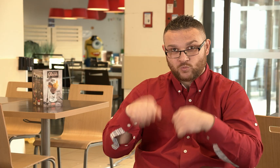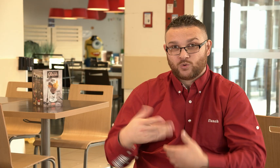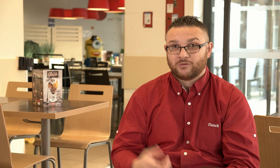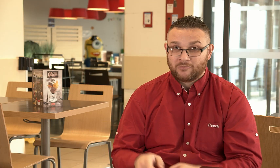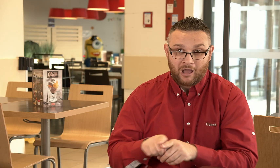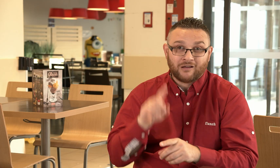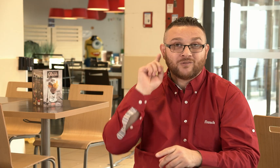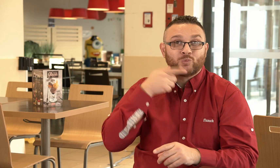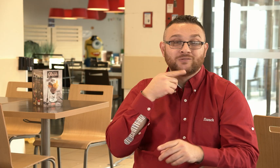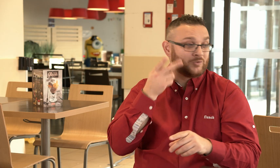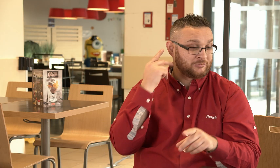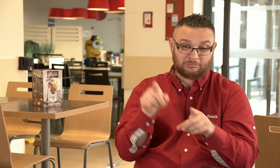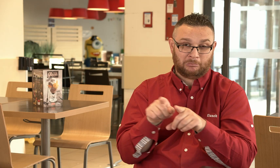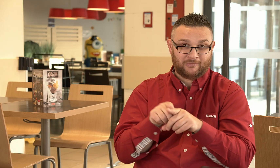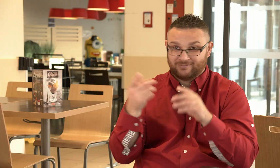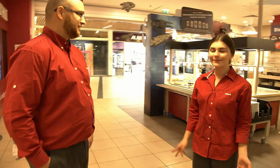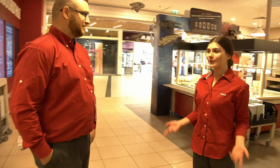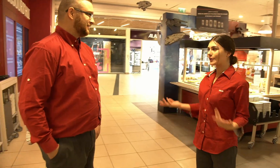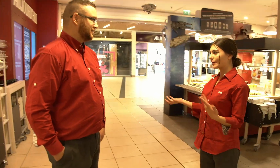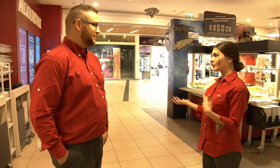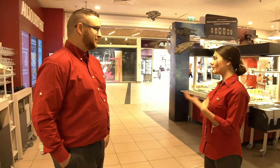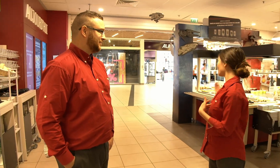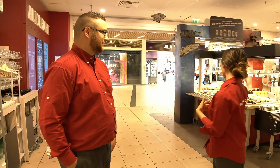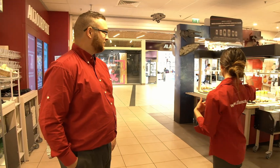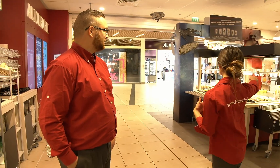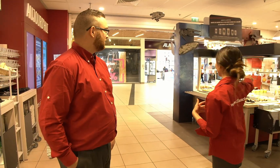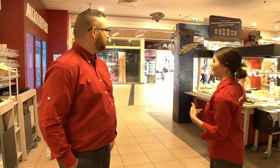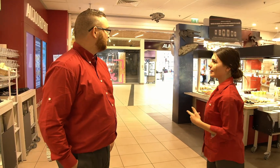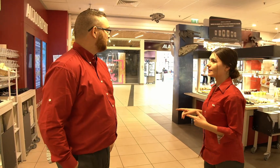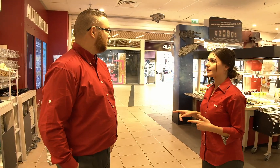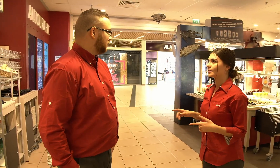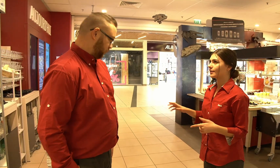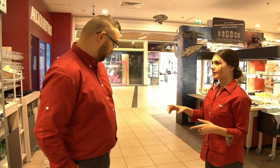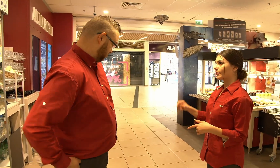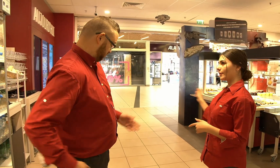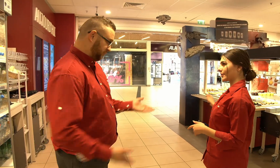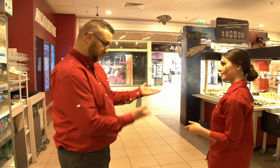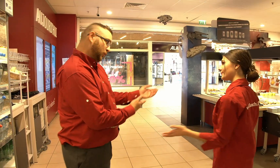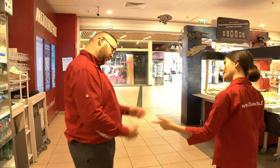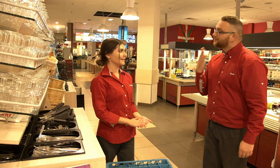qu’on soit sourd ou qu’on soit entendant. Moi, je lis sur les lèvres, sinon on mime, ou on pointe avec le doigt.